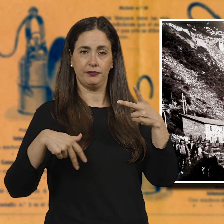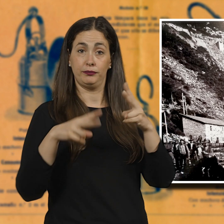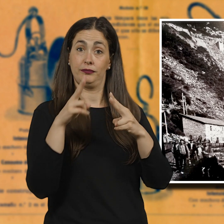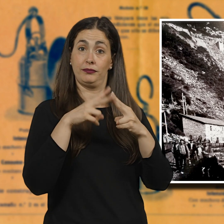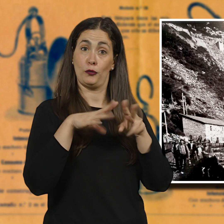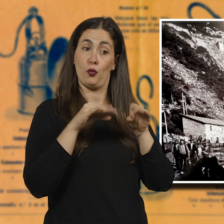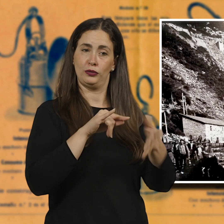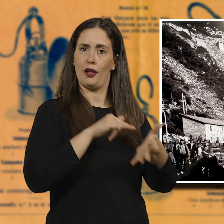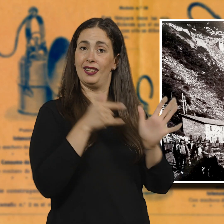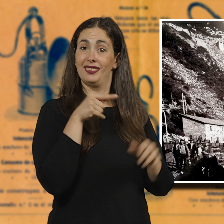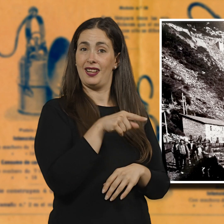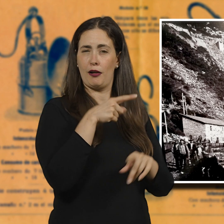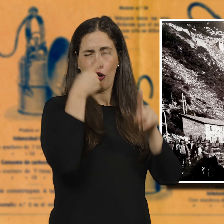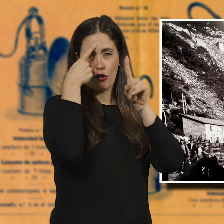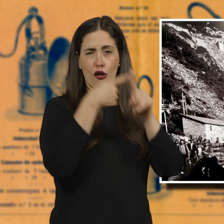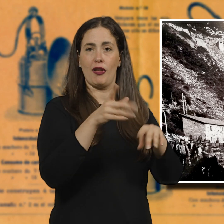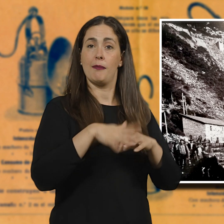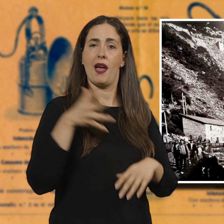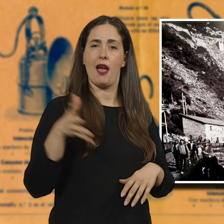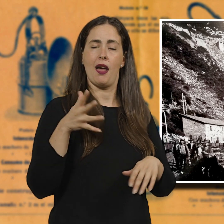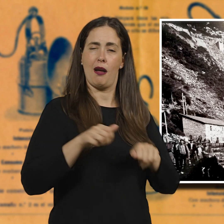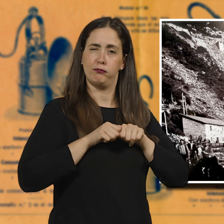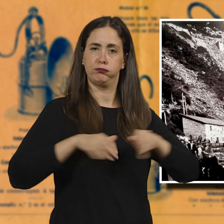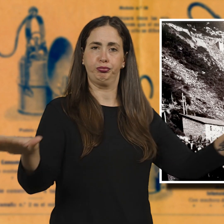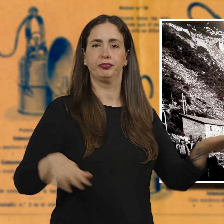aquesta tecnologia per produir-ne en massa.